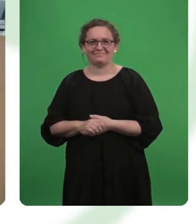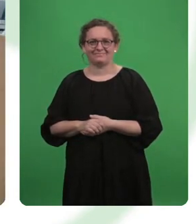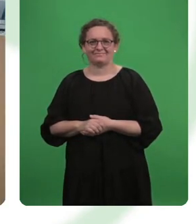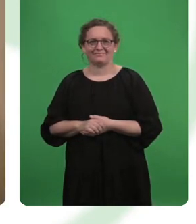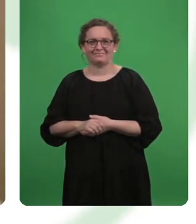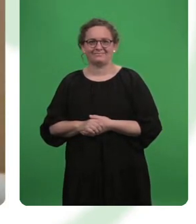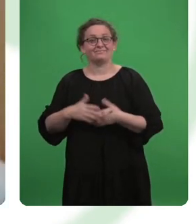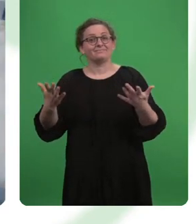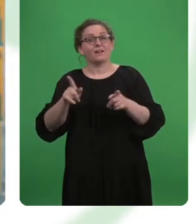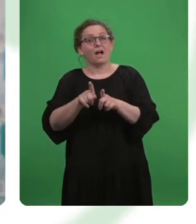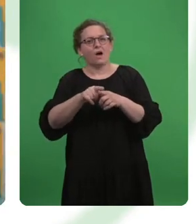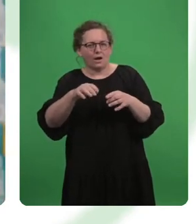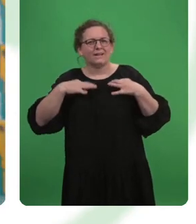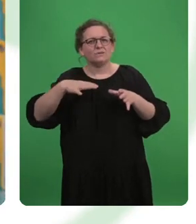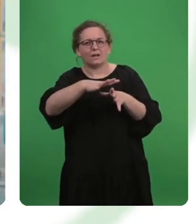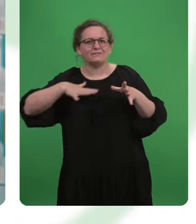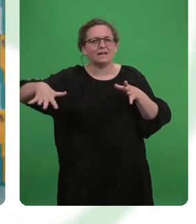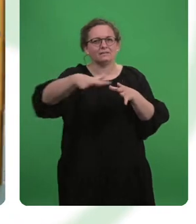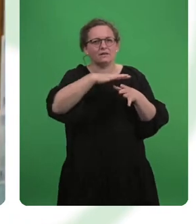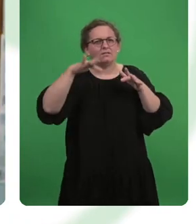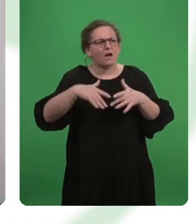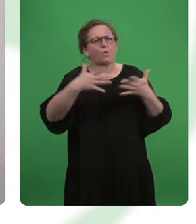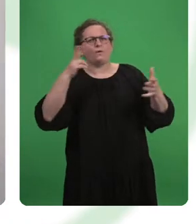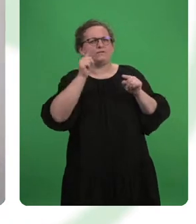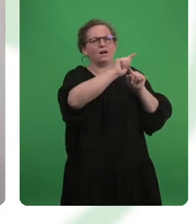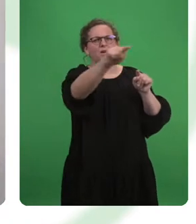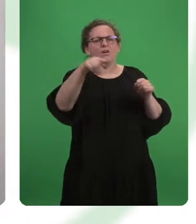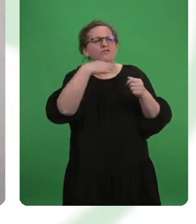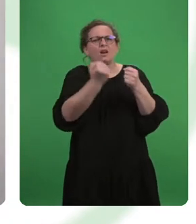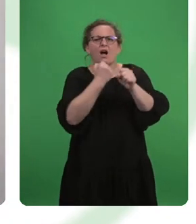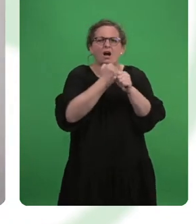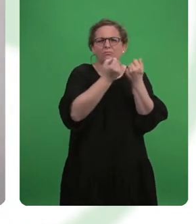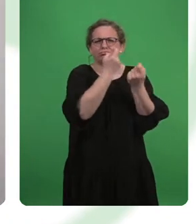Gerade im Gesundheitswesen: Wir haben so große Firmen überall fällt Arbeit ab für Menschen mit